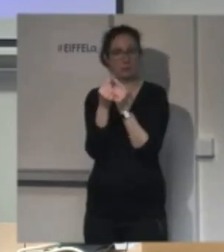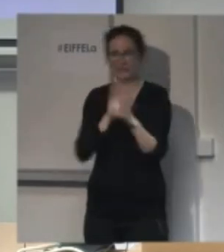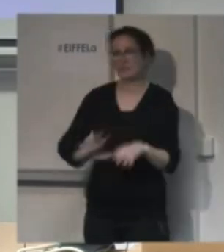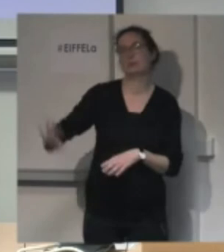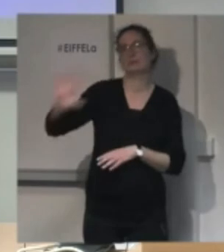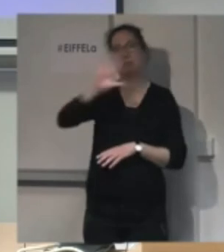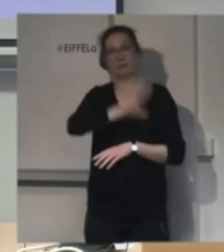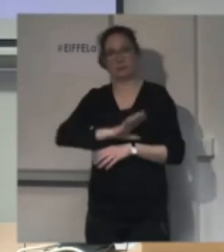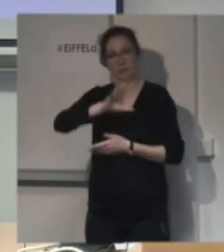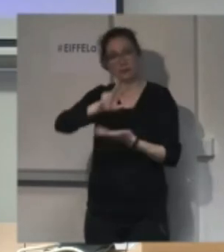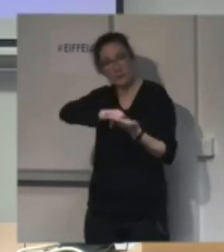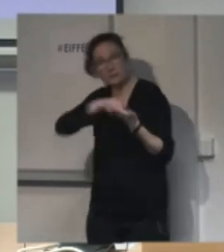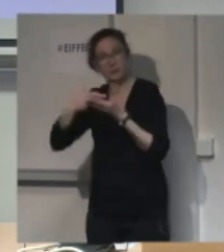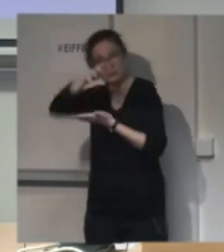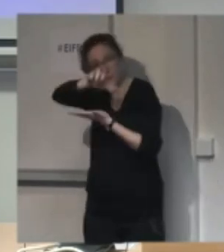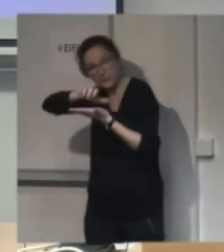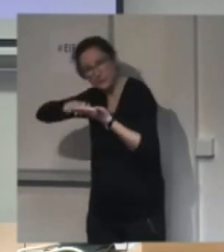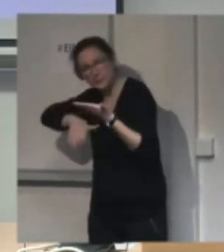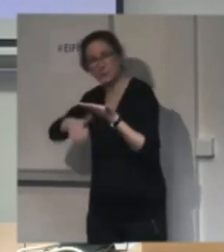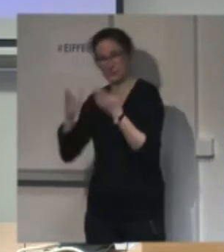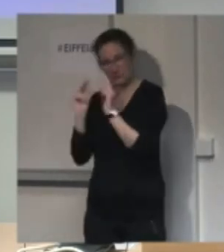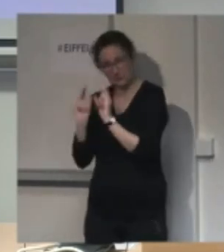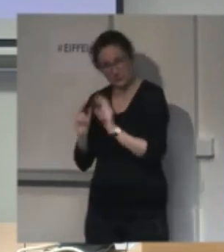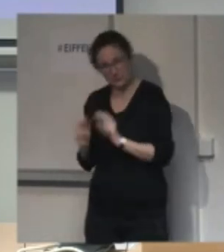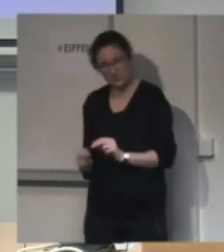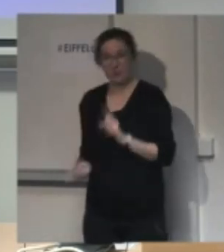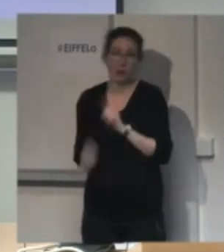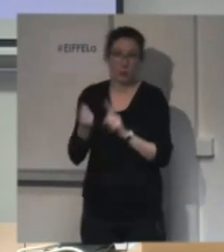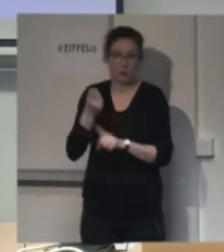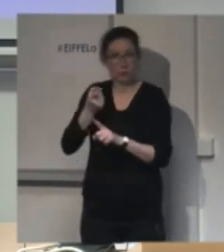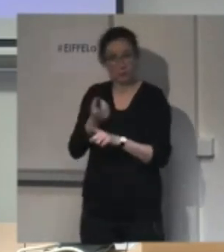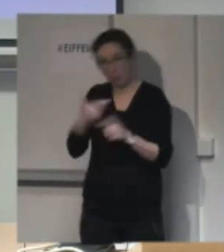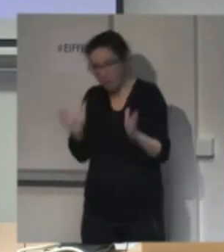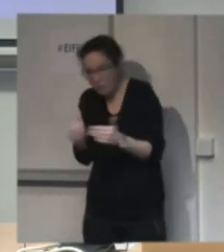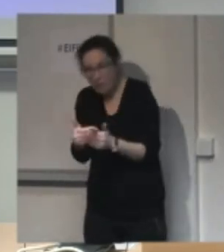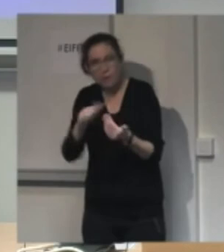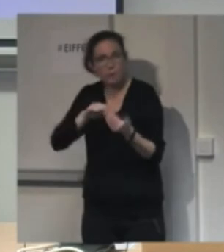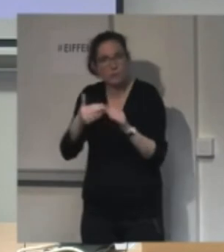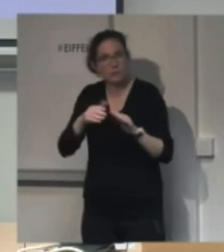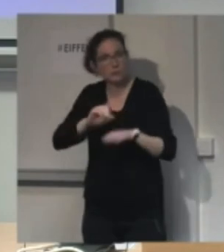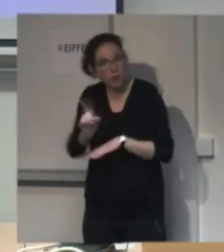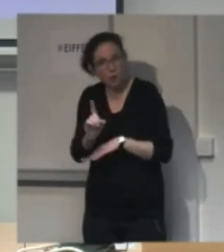Tout a été décrit. C'est crucial. C'est là qu'on se rend compte que l'accessibilité nécessaire pour certains bénéficie à tous.